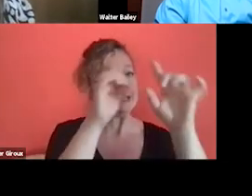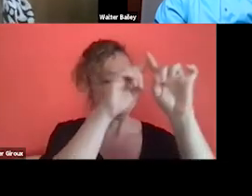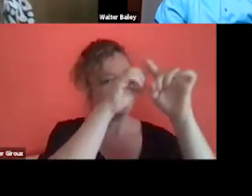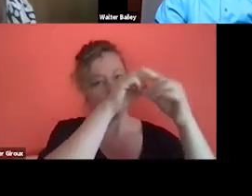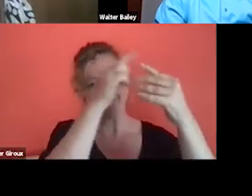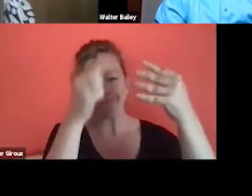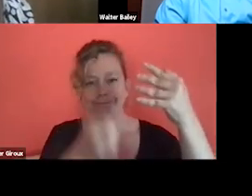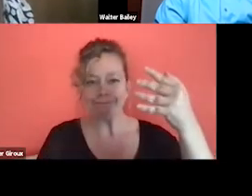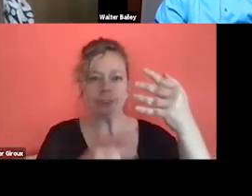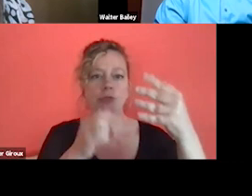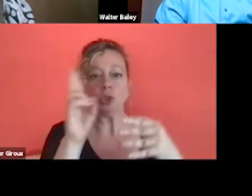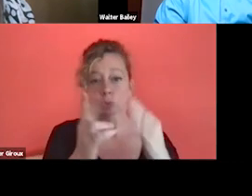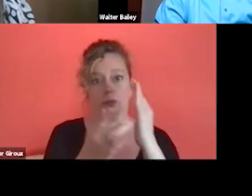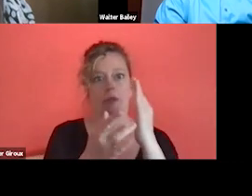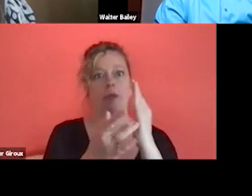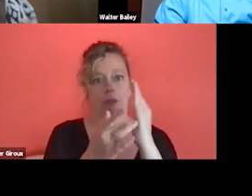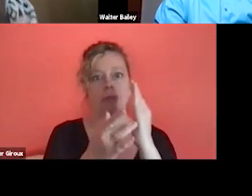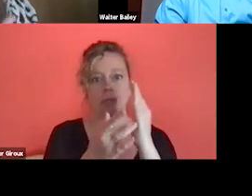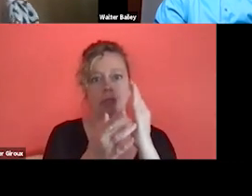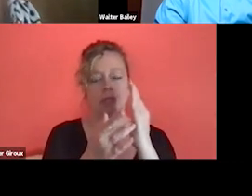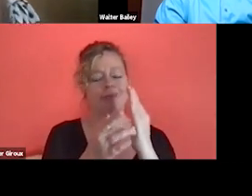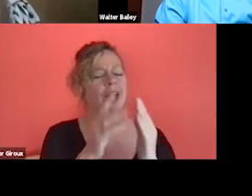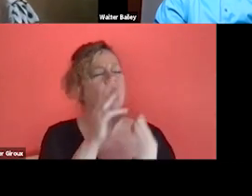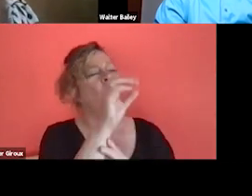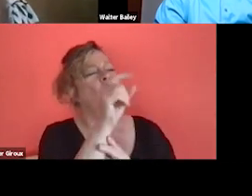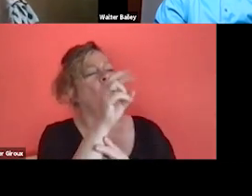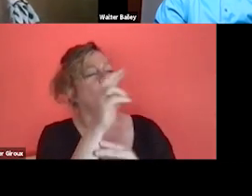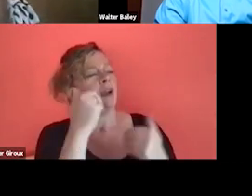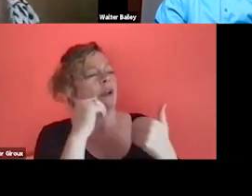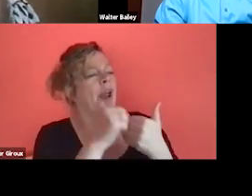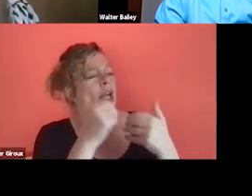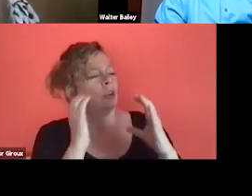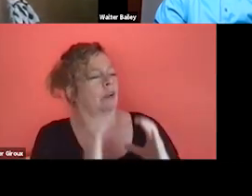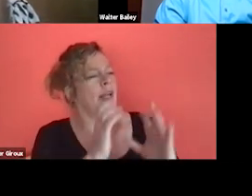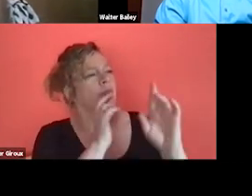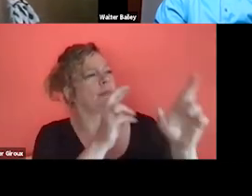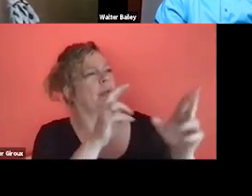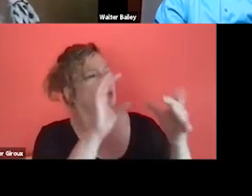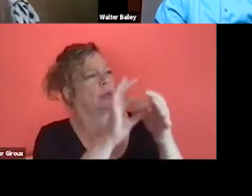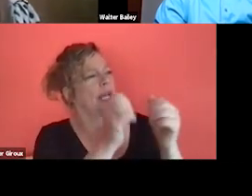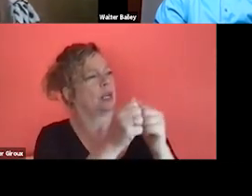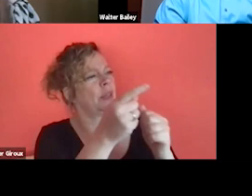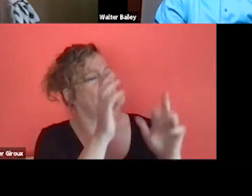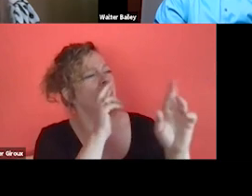en las que intentamos aprovechar la tecnología. Y, Walter, ¿cómo respondieron sus clientes cuando te acercaste a ellos? ¿Cuál fue su respuesta